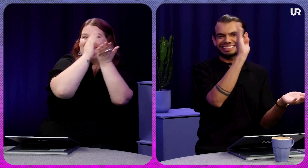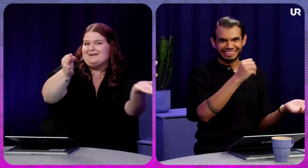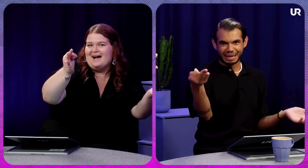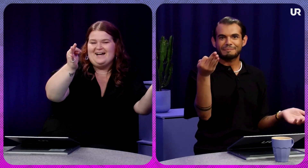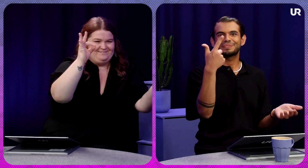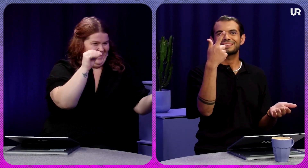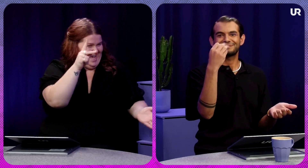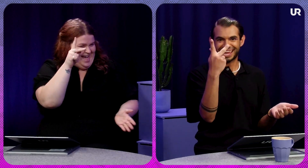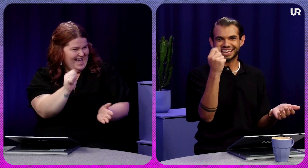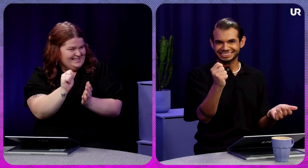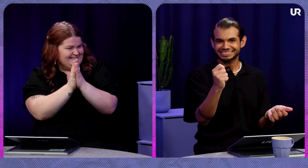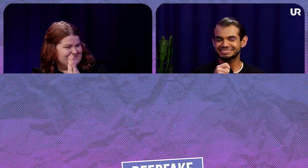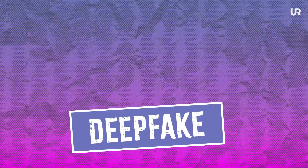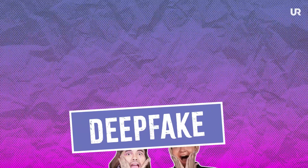Båda: DEEPFAKE!